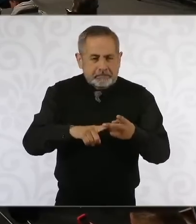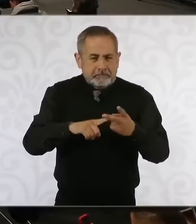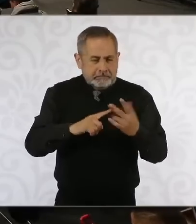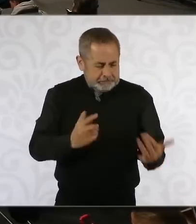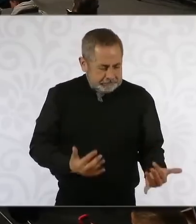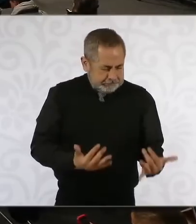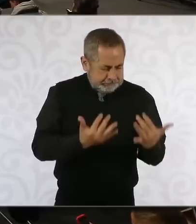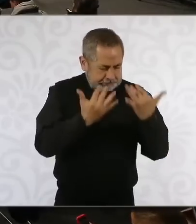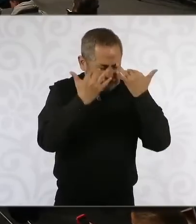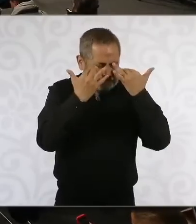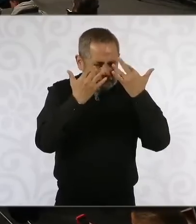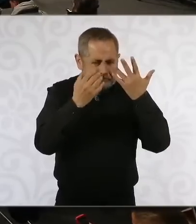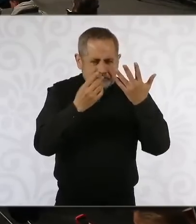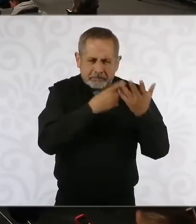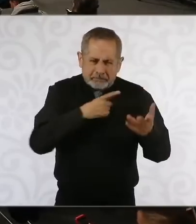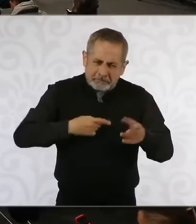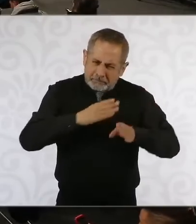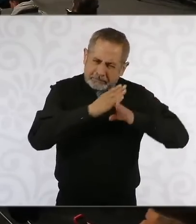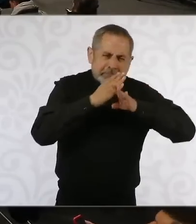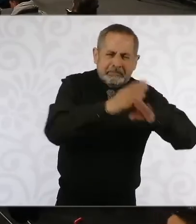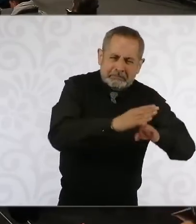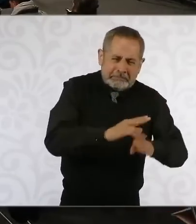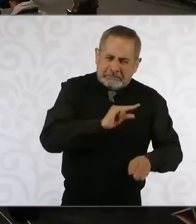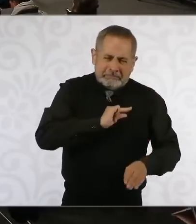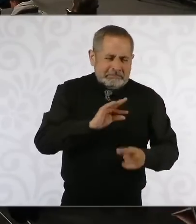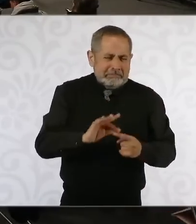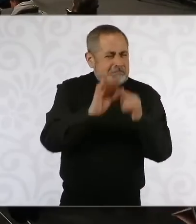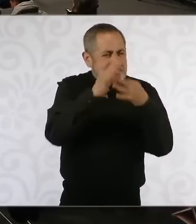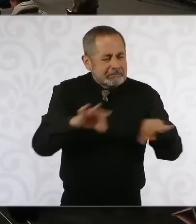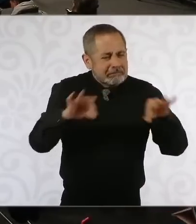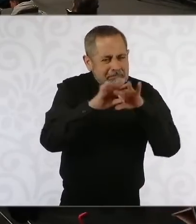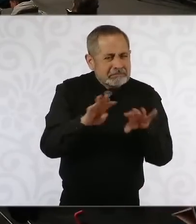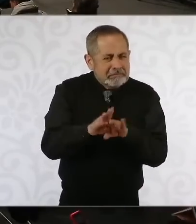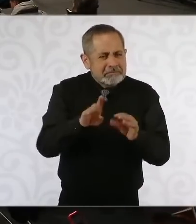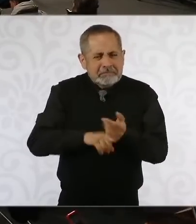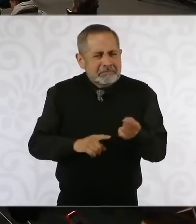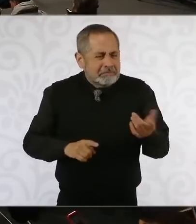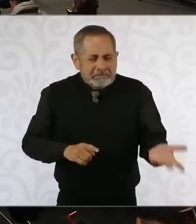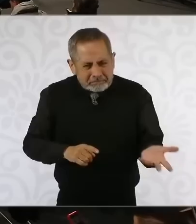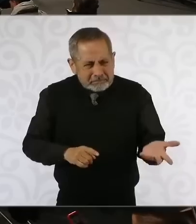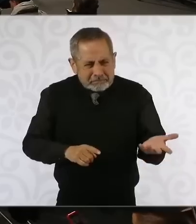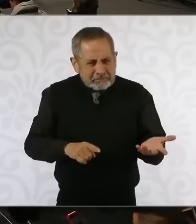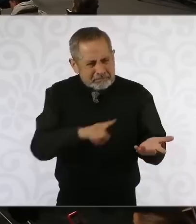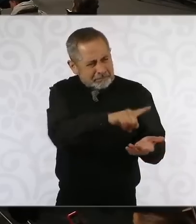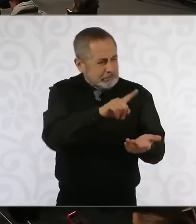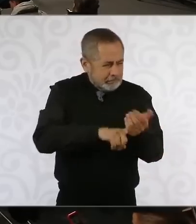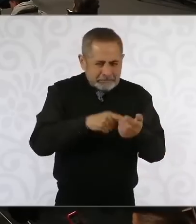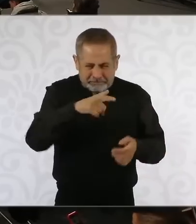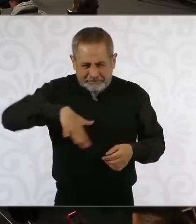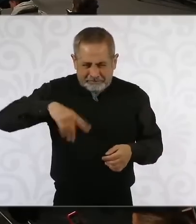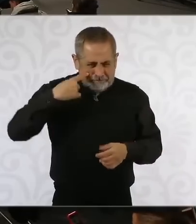hablando de protección o sea especial este estamos hablando aquí de un de una fabricación de de gas